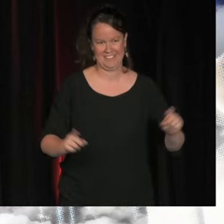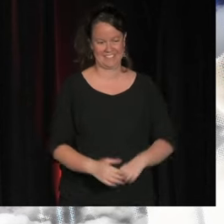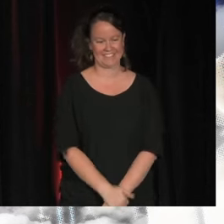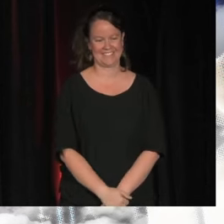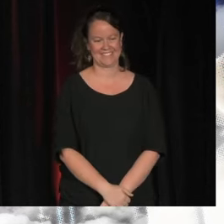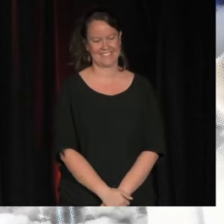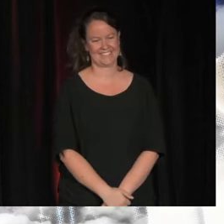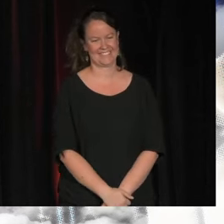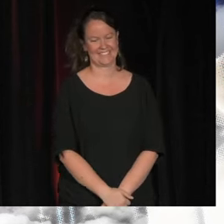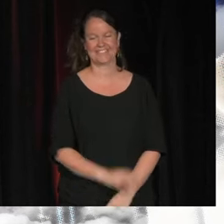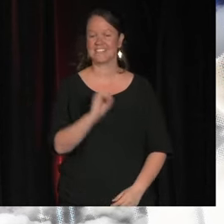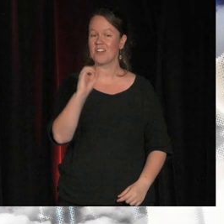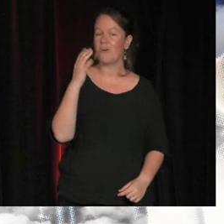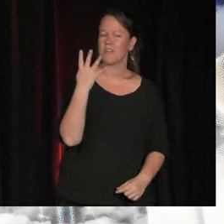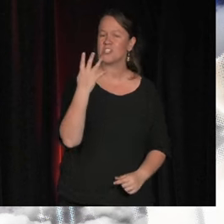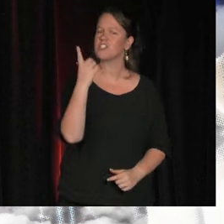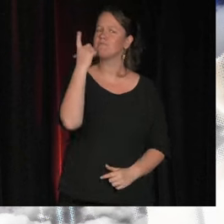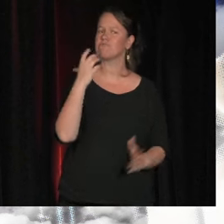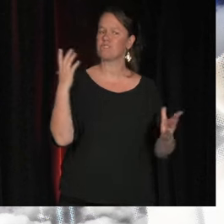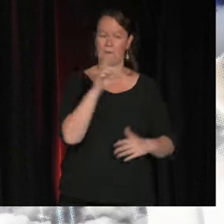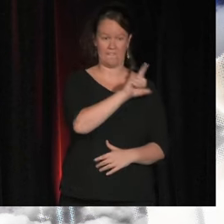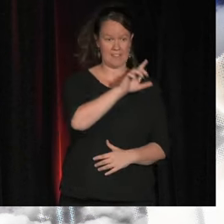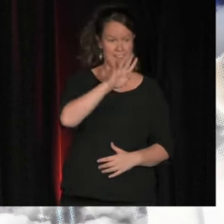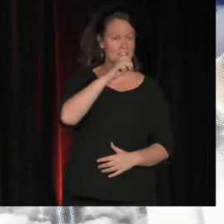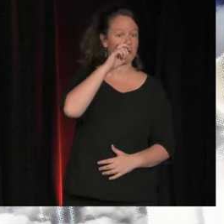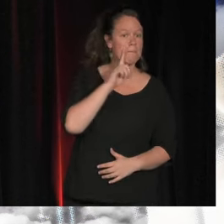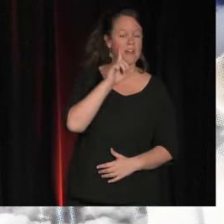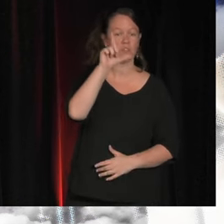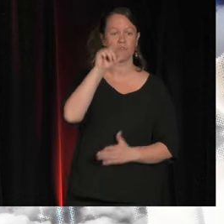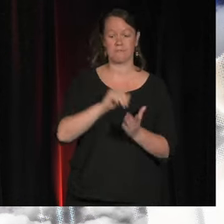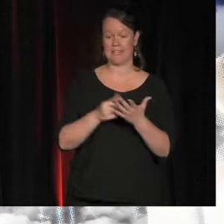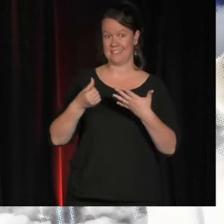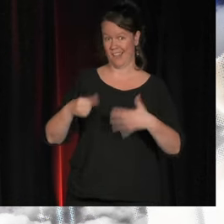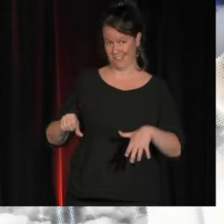Overwatch, c'est sorti le 24 mai 2016 sur PC, sur PS4,